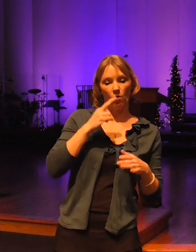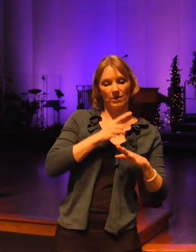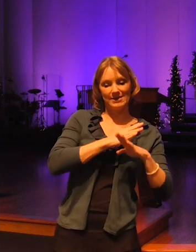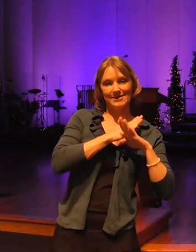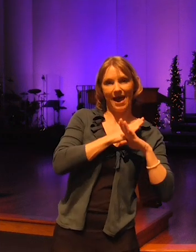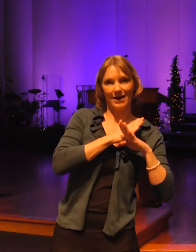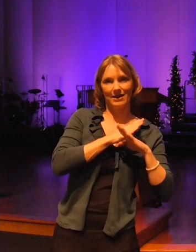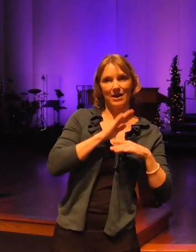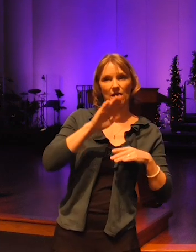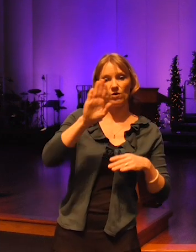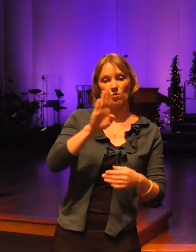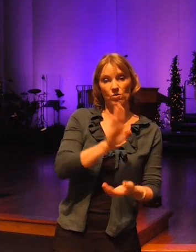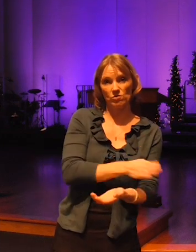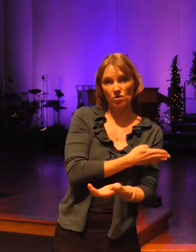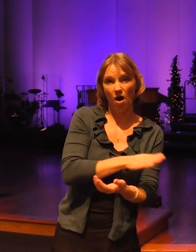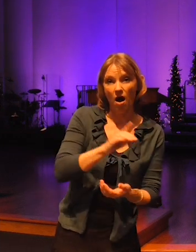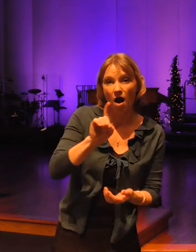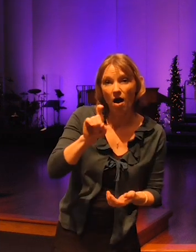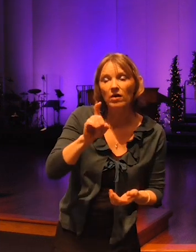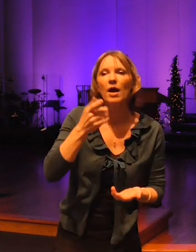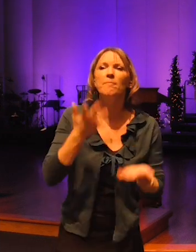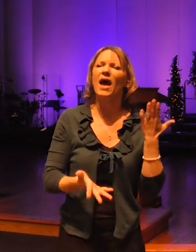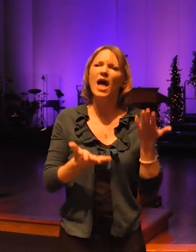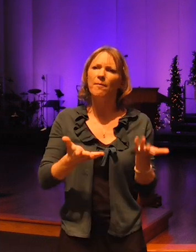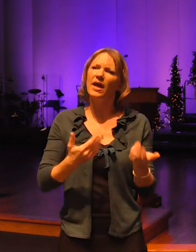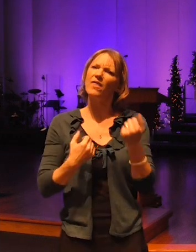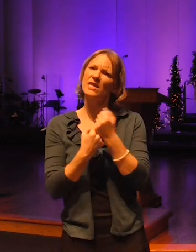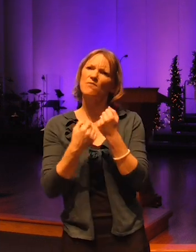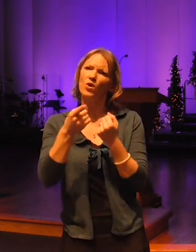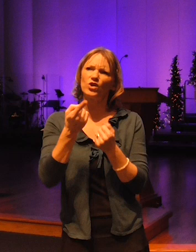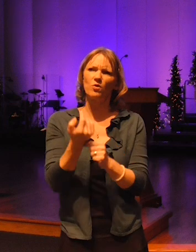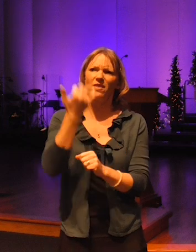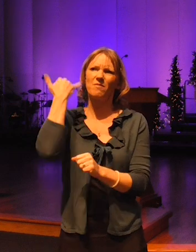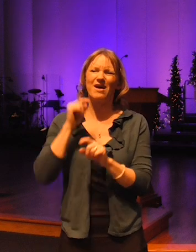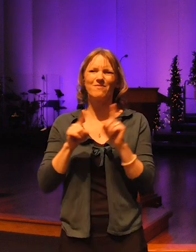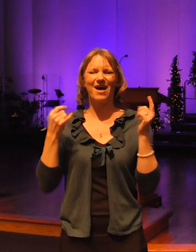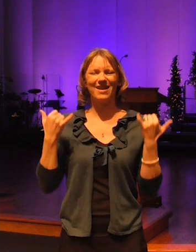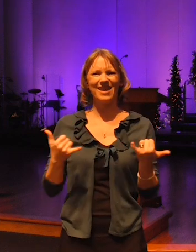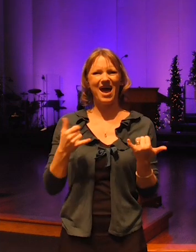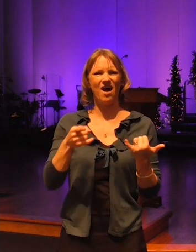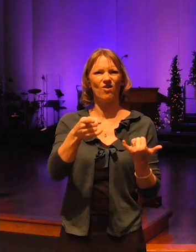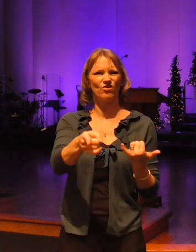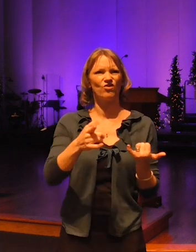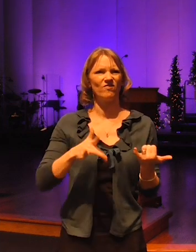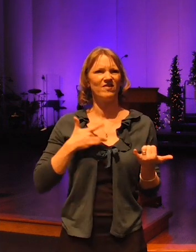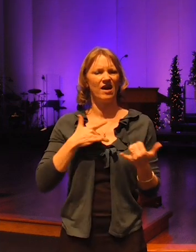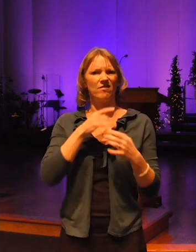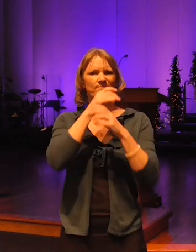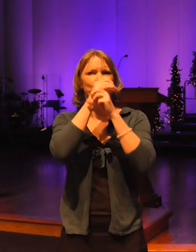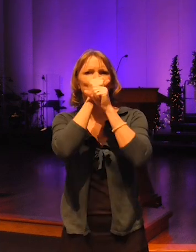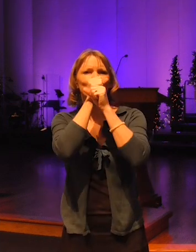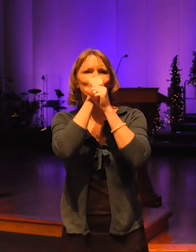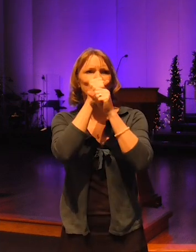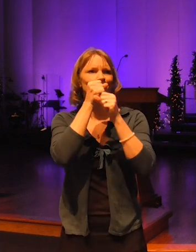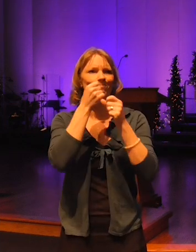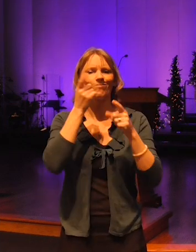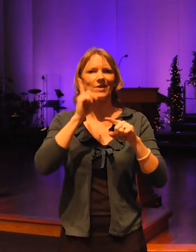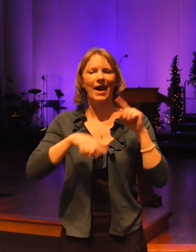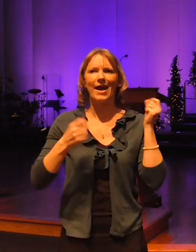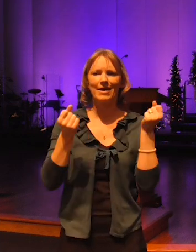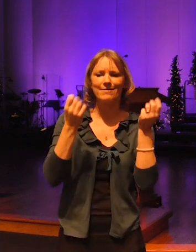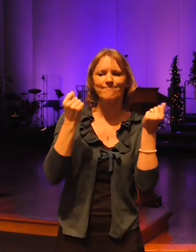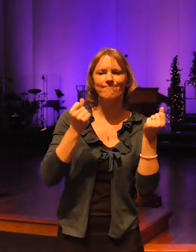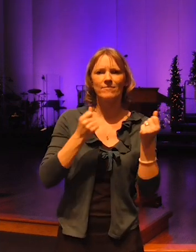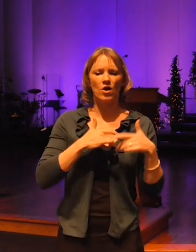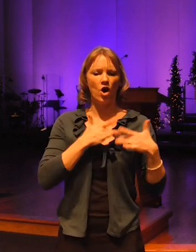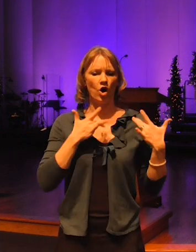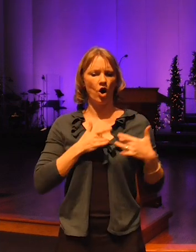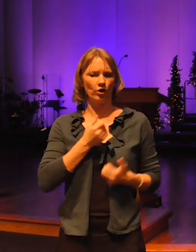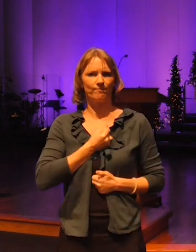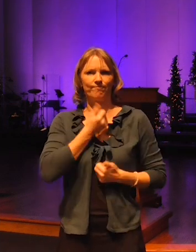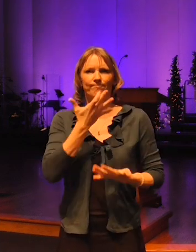te sirvieron en un momento pero que ahora están silenciando tu voz inhibiendo tu corazón y evitando que la armonía